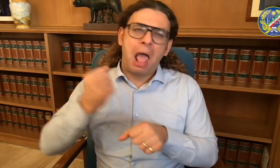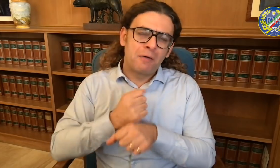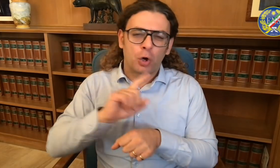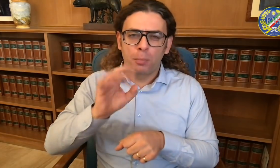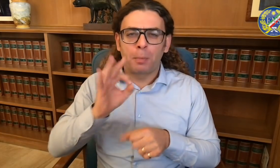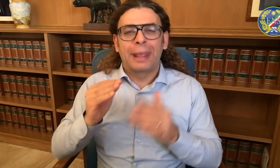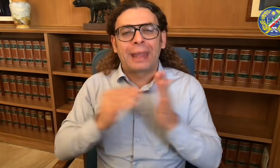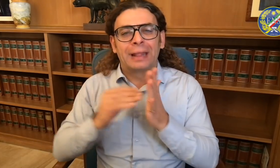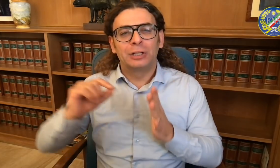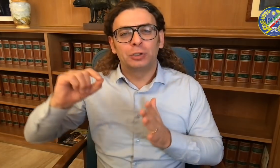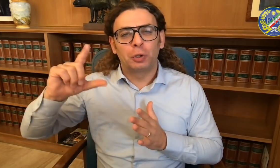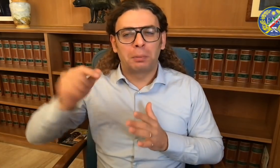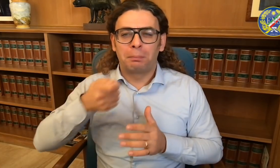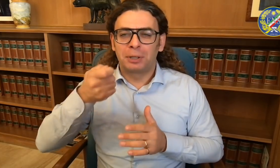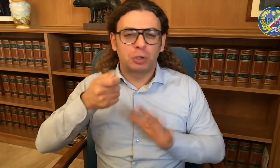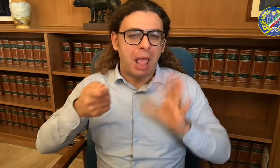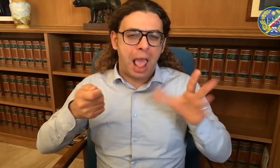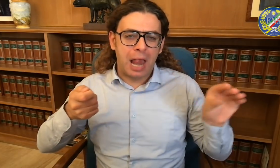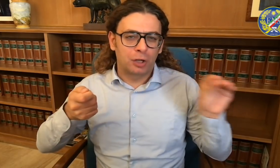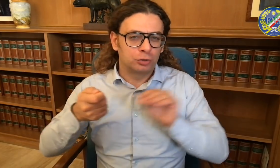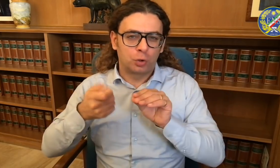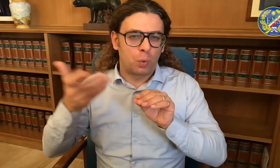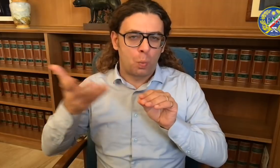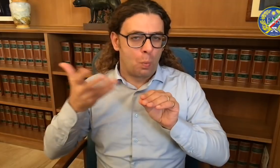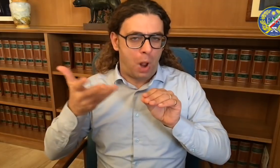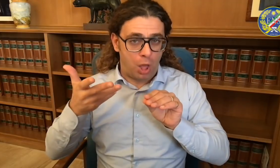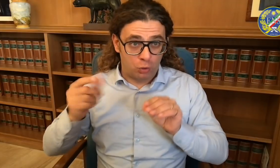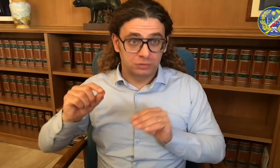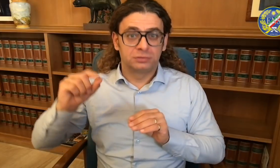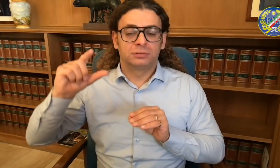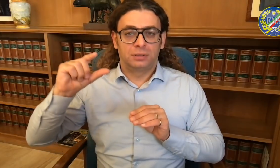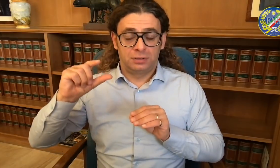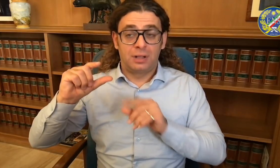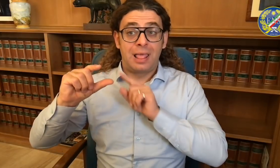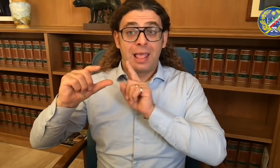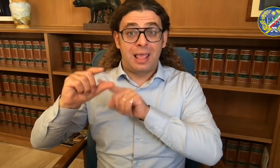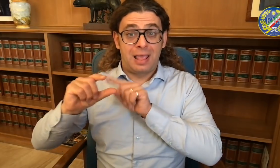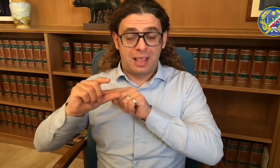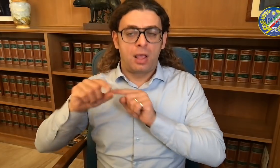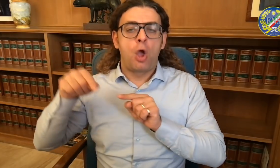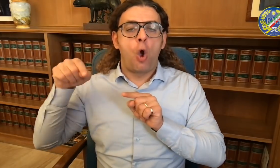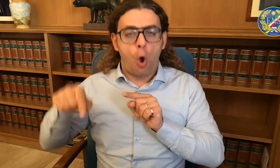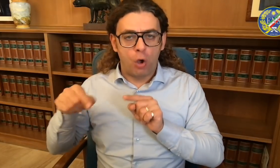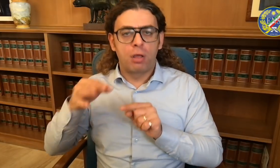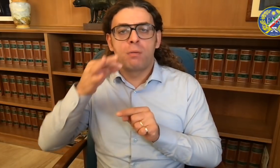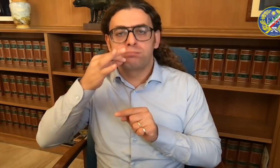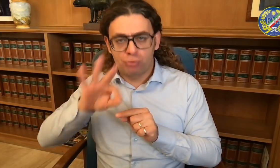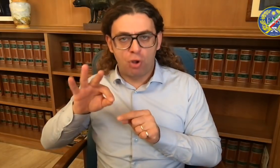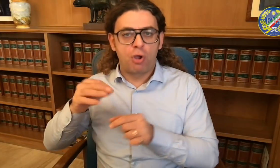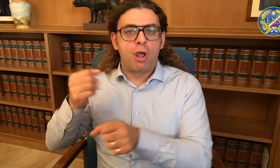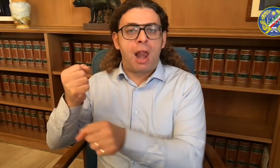È previsto che possano percepire anche eventuali altre indennità non superando il tetto massimo reddituale e